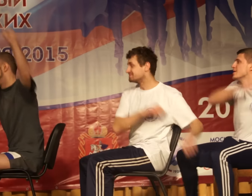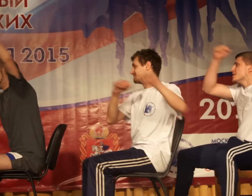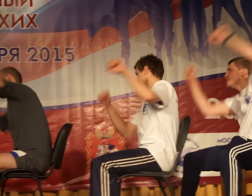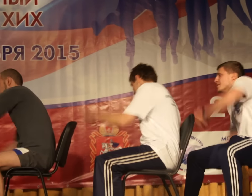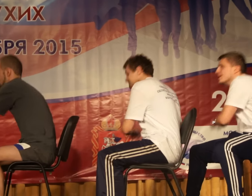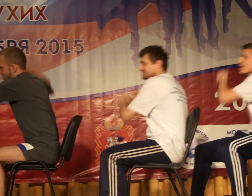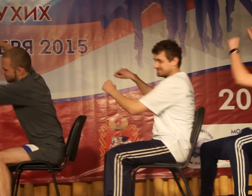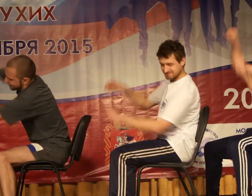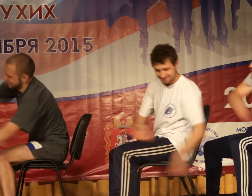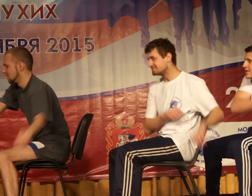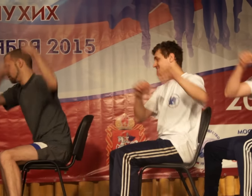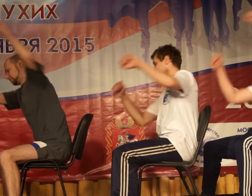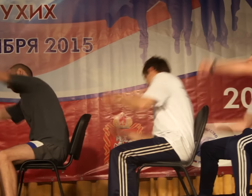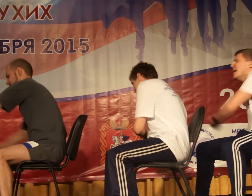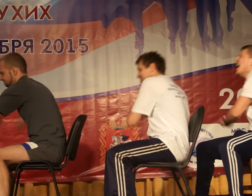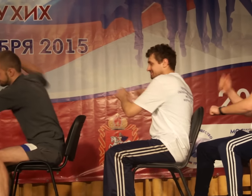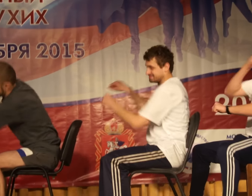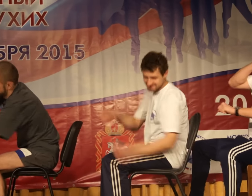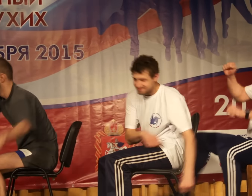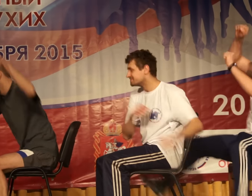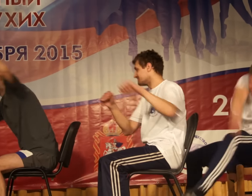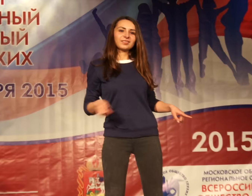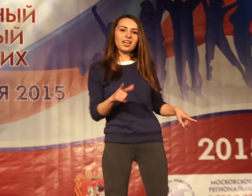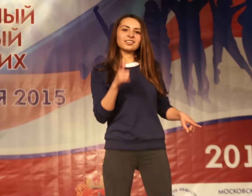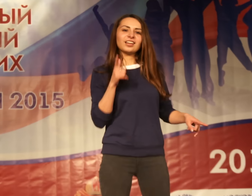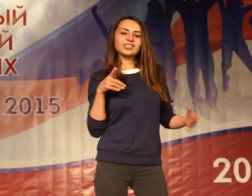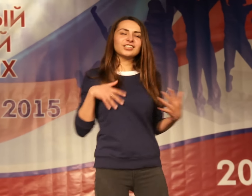Они показывали сценки,